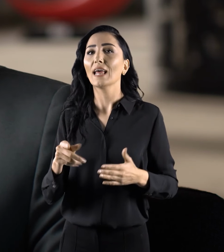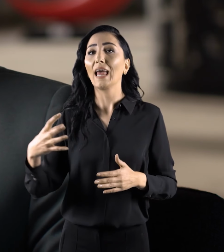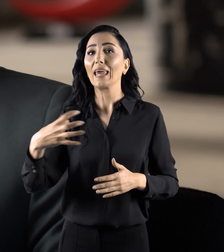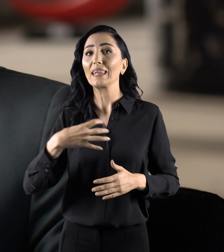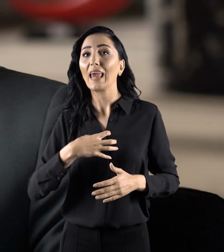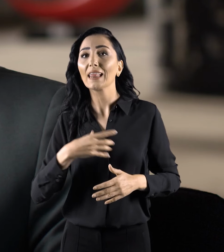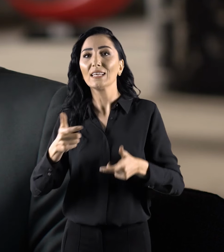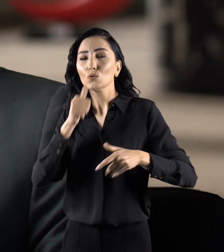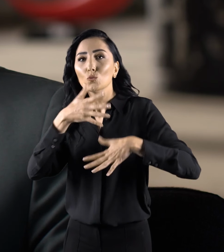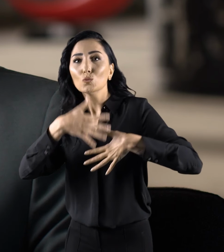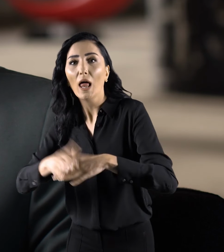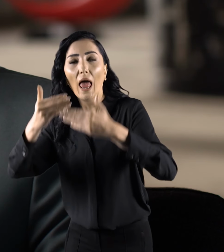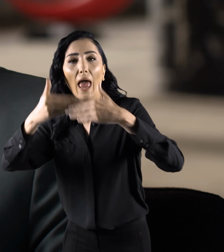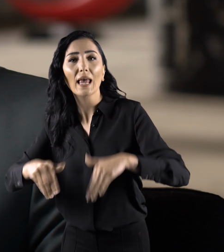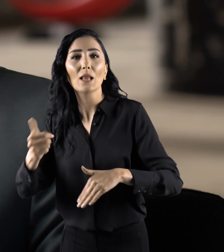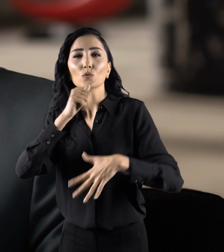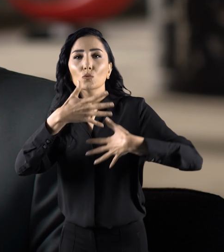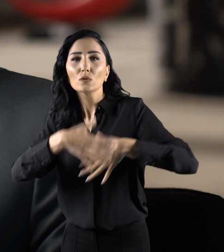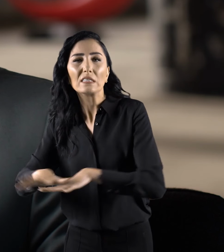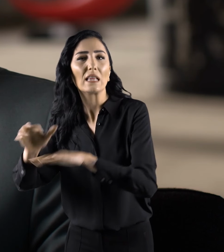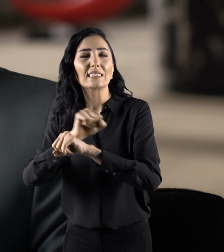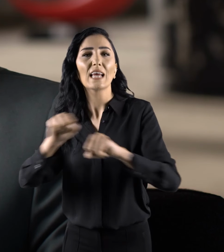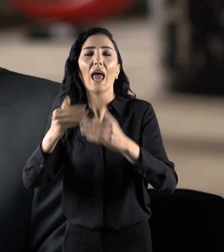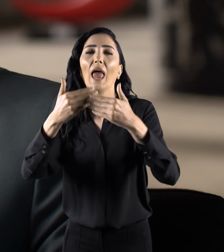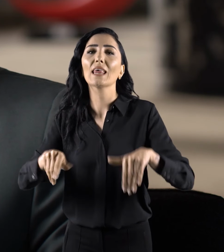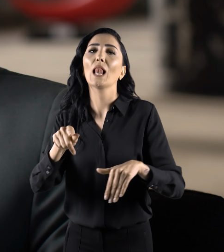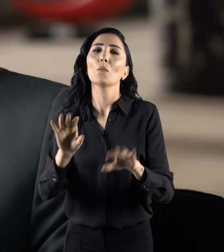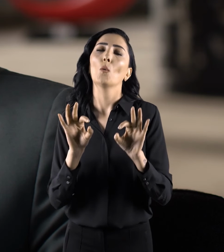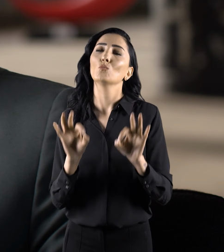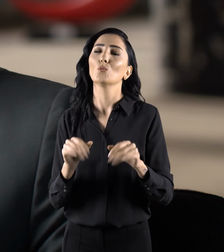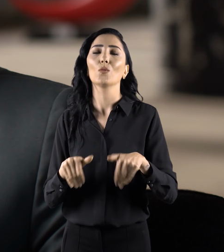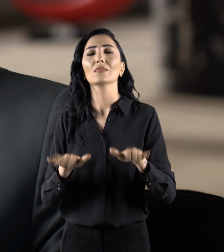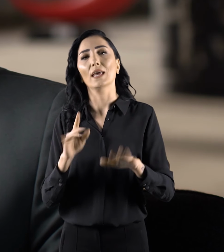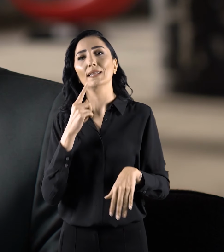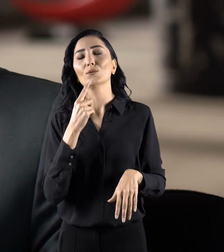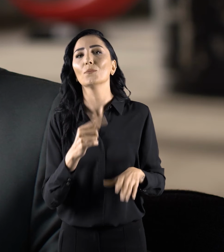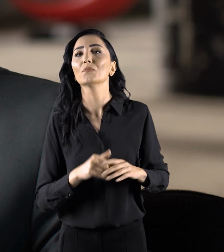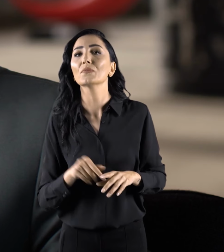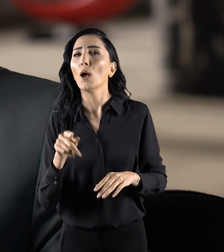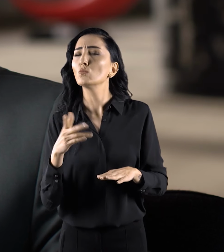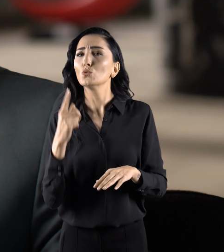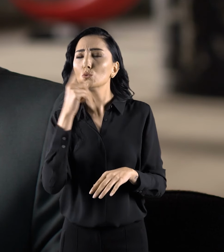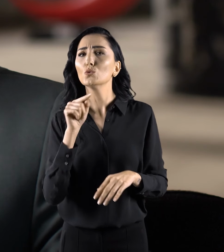aslında selleri engellemek ya da selin getireceği zararları engellemek pek de mümkün gözükmemektedir.